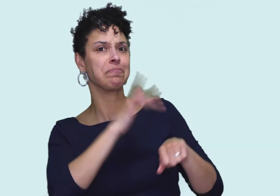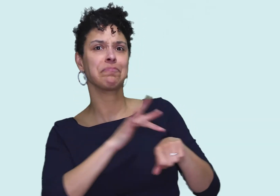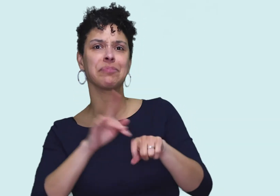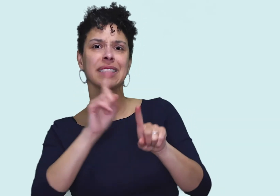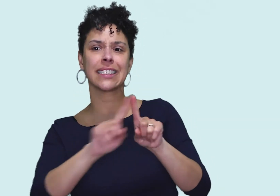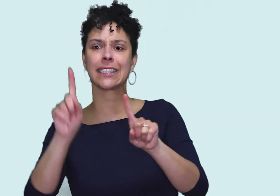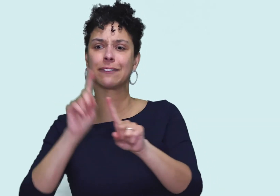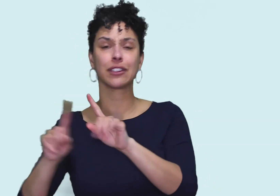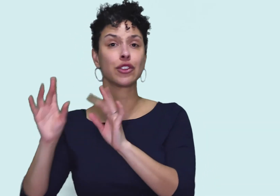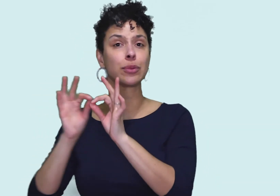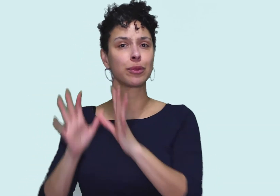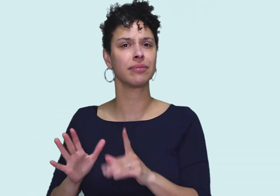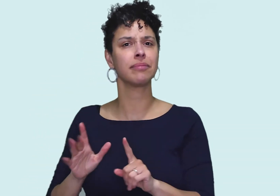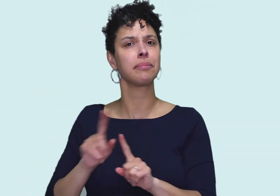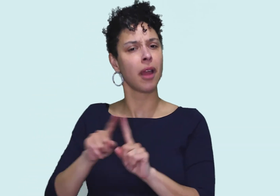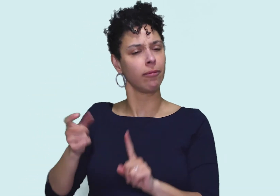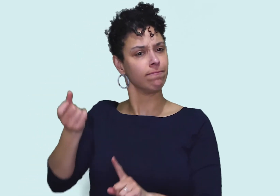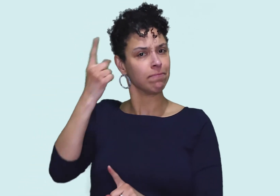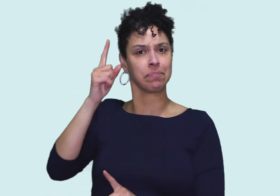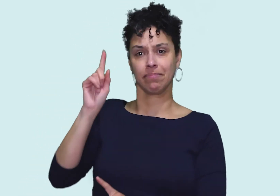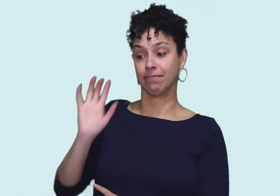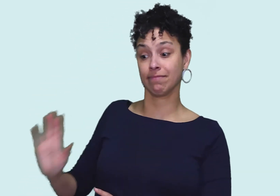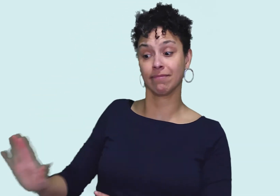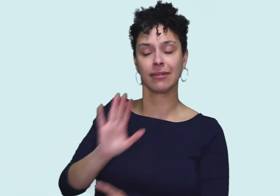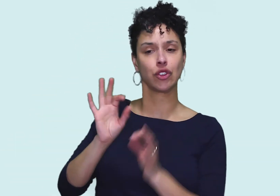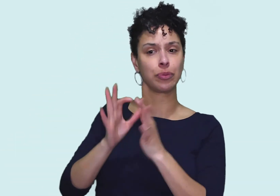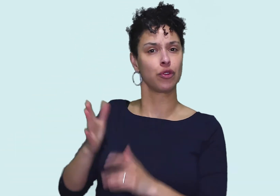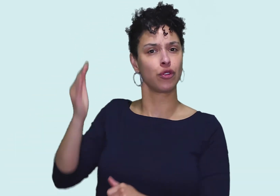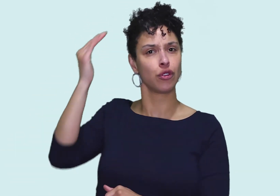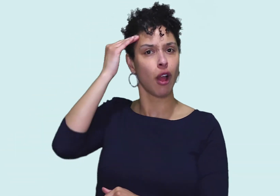Ahora ha visto la variedad de tipos de intérpretes.